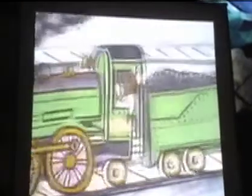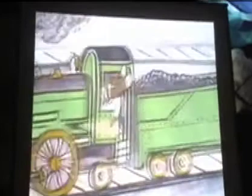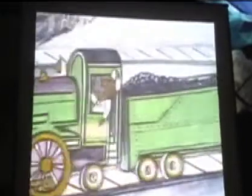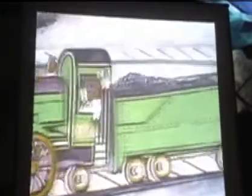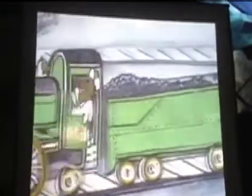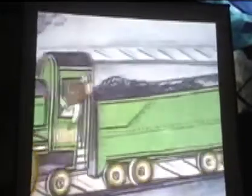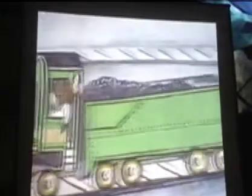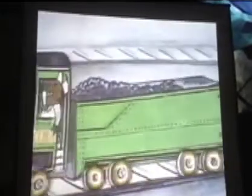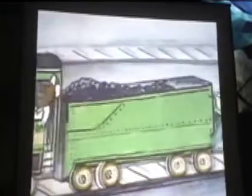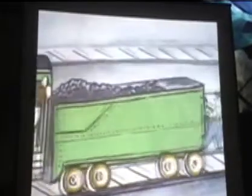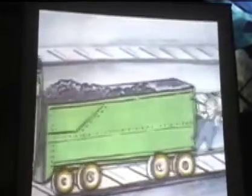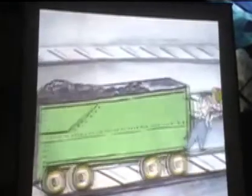Un tren se detiene.